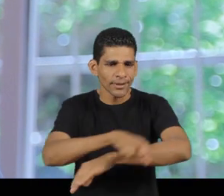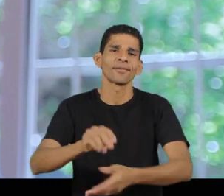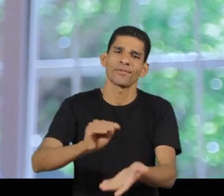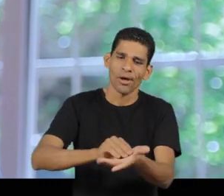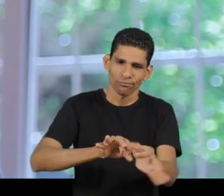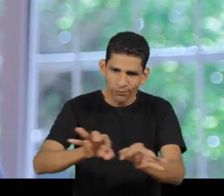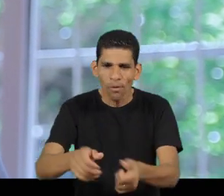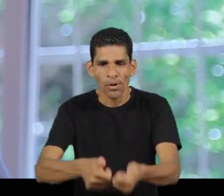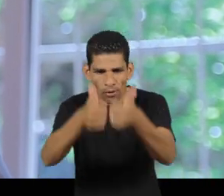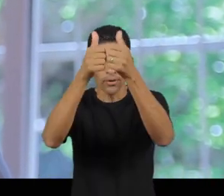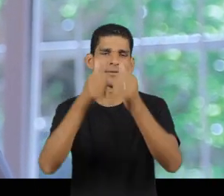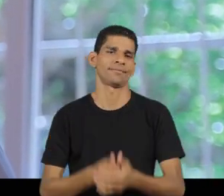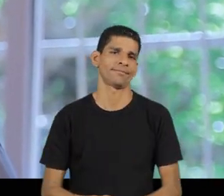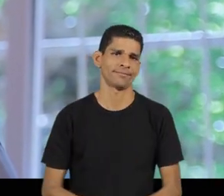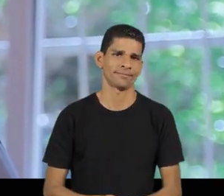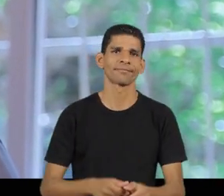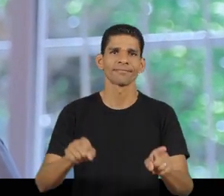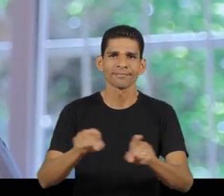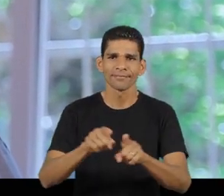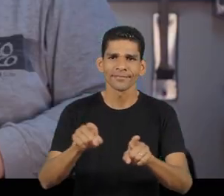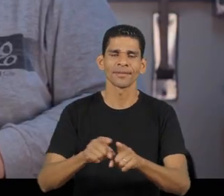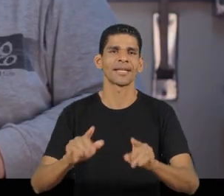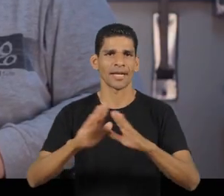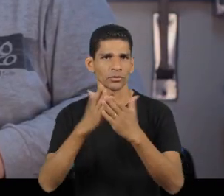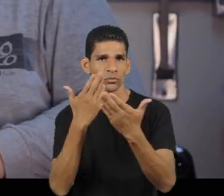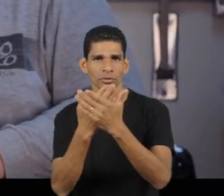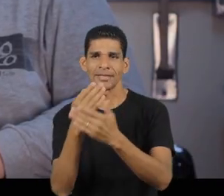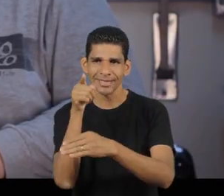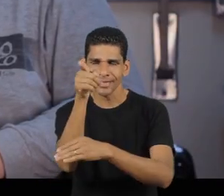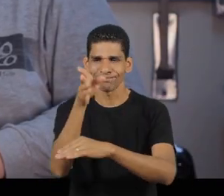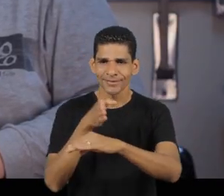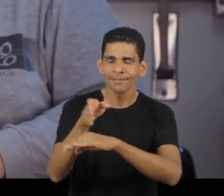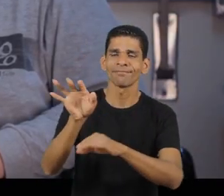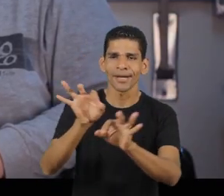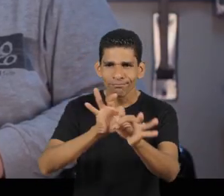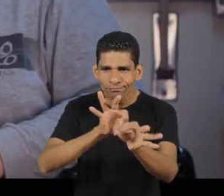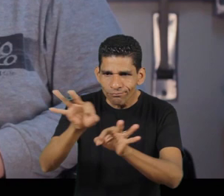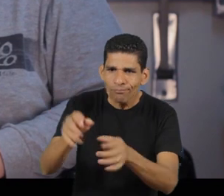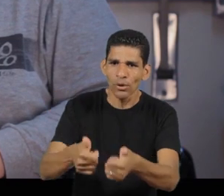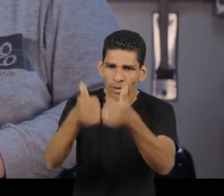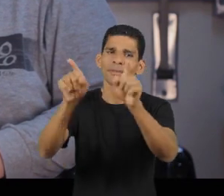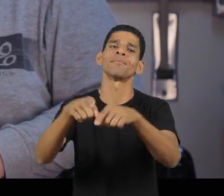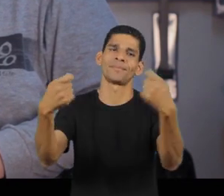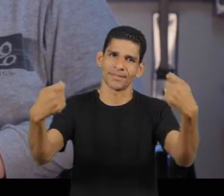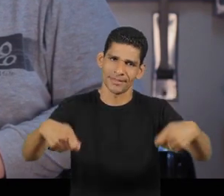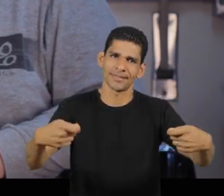calçadas, na própria questão da Casa do Estudante e